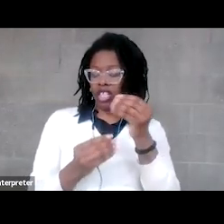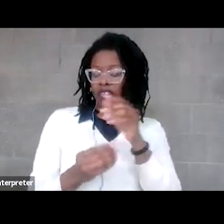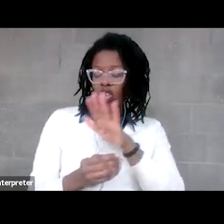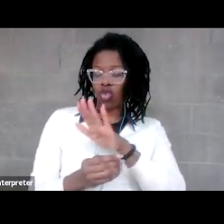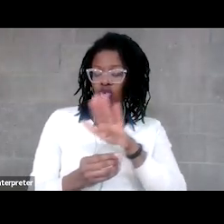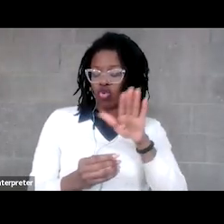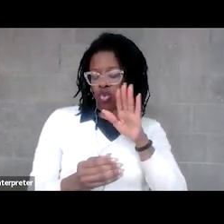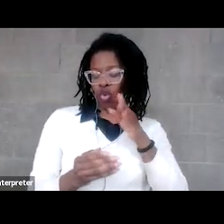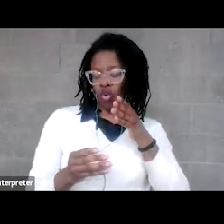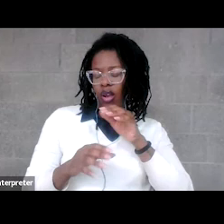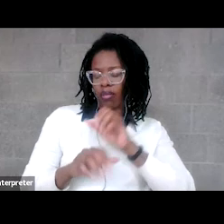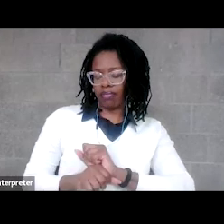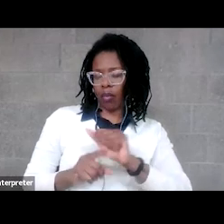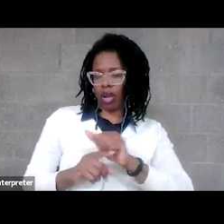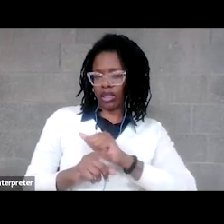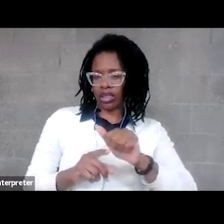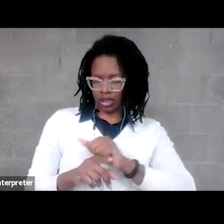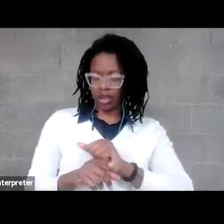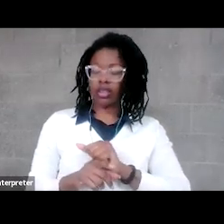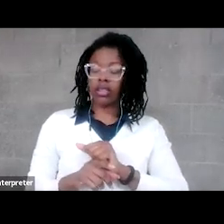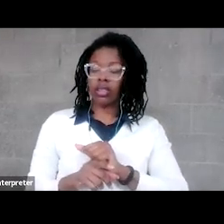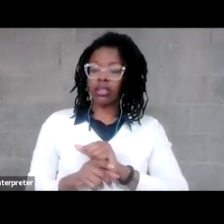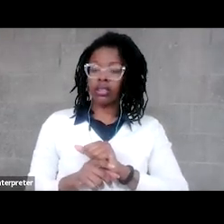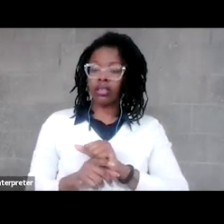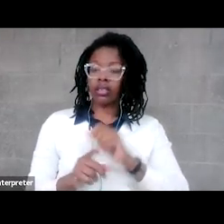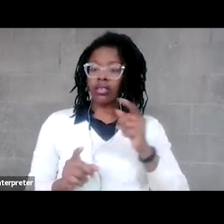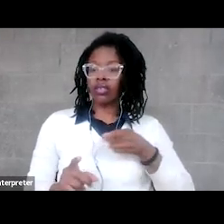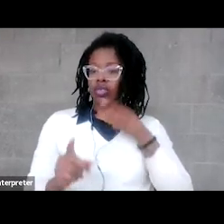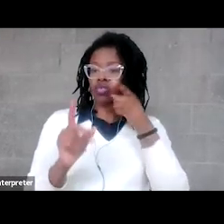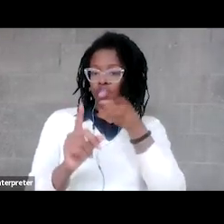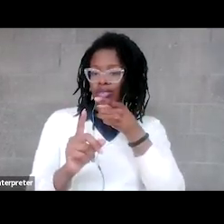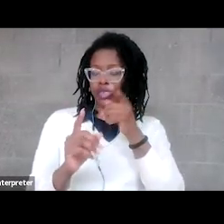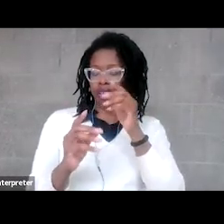Entonces, para ayudarnos a alcanzar estos objetivos, estamos muy afortunados de contar con Kristin Lupfer,